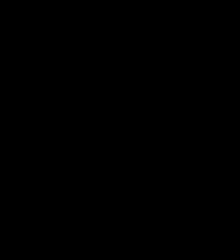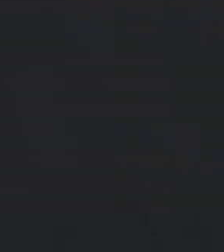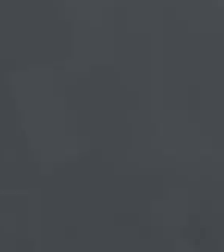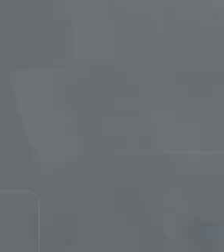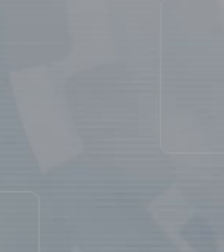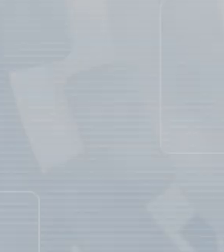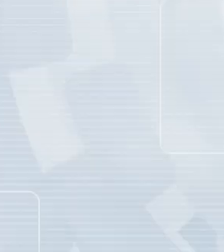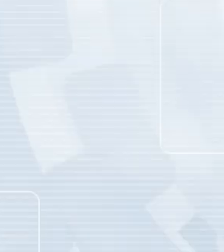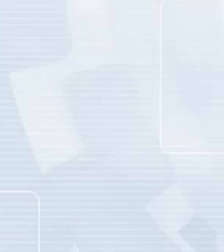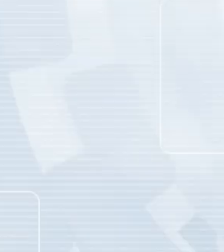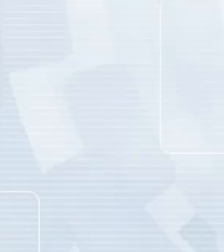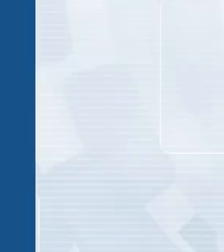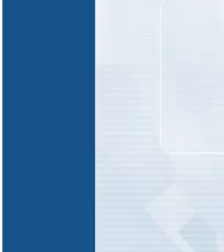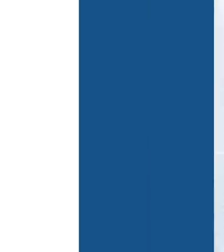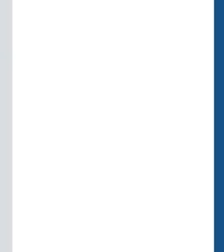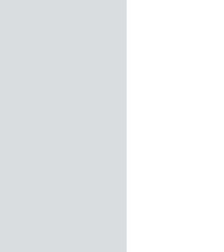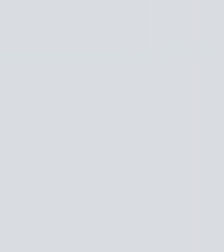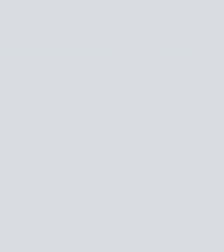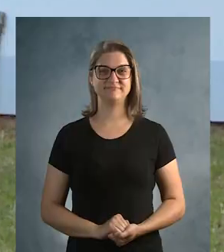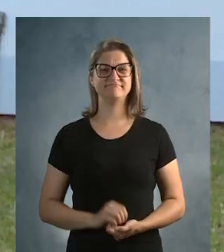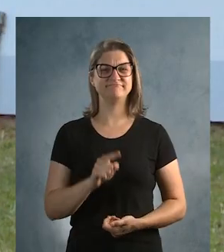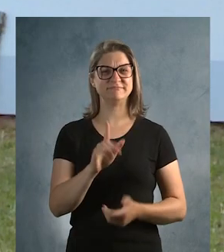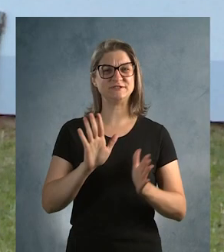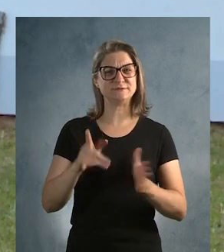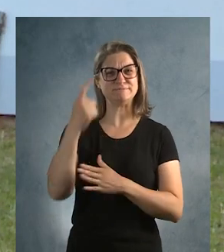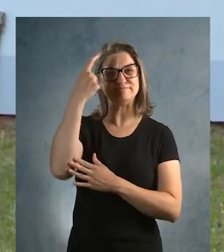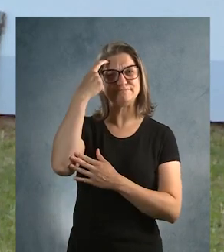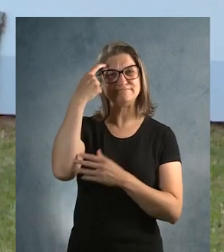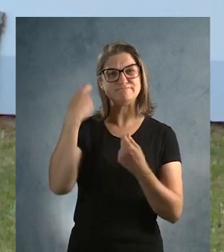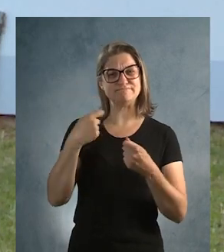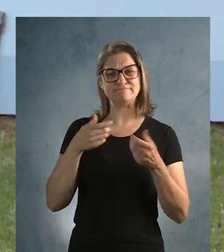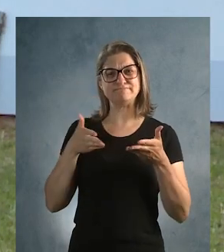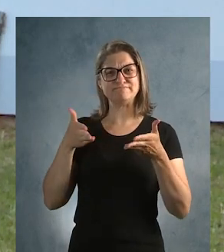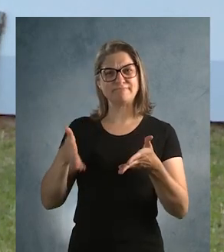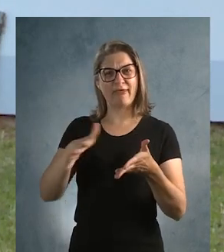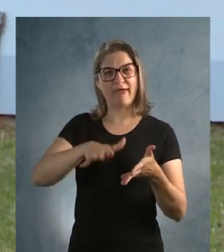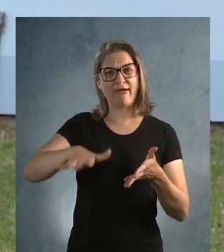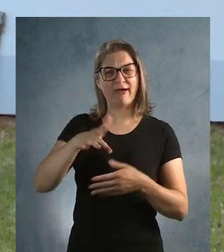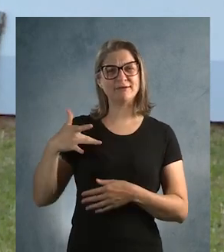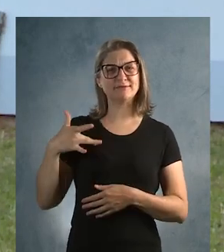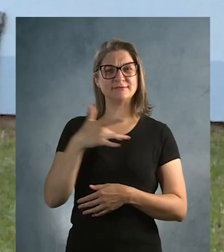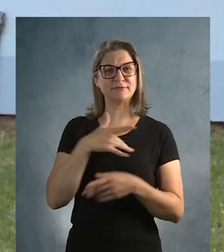[Música] [Samara Wobeto]: Já pensou em precisar de um serviço público de saúde